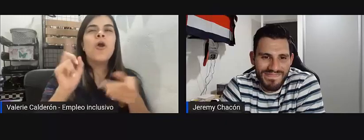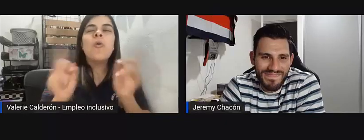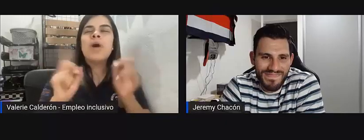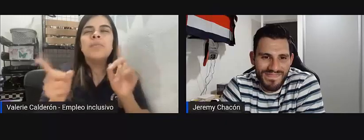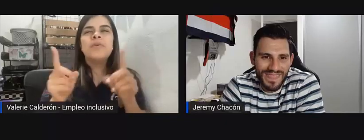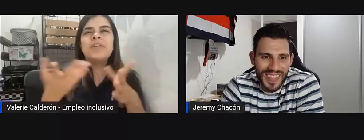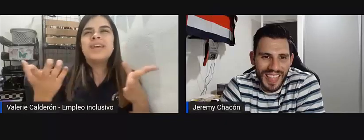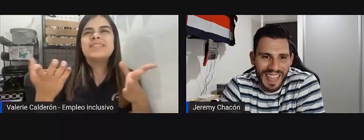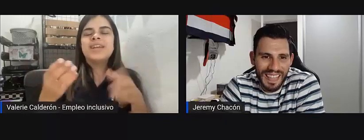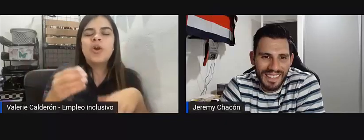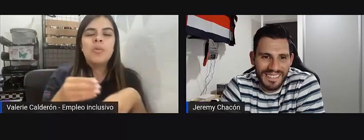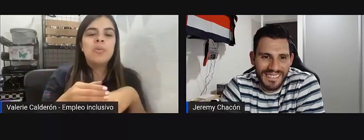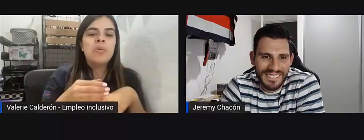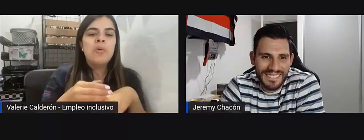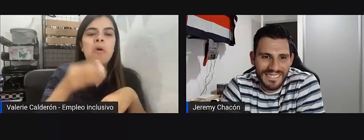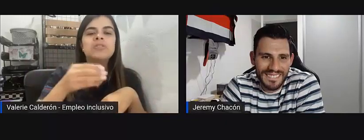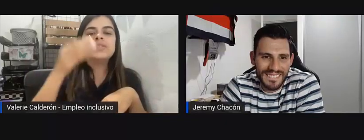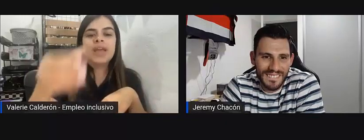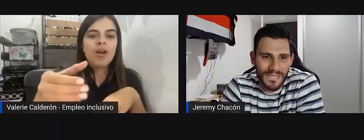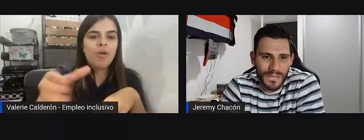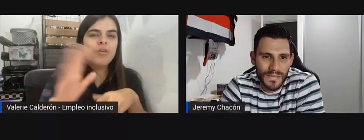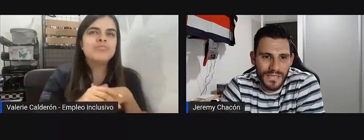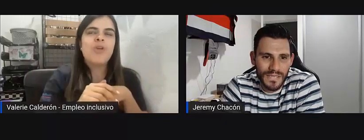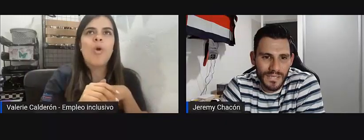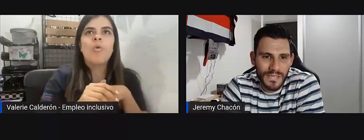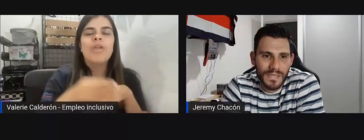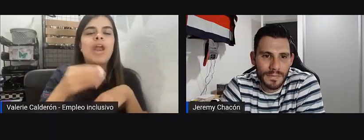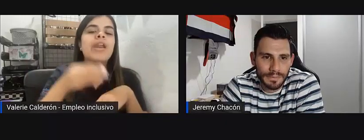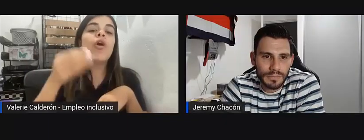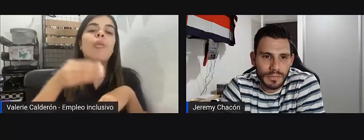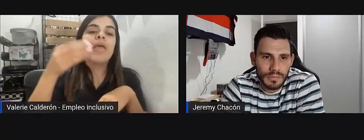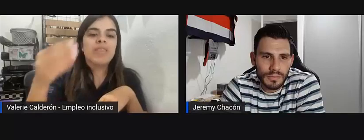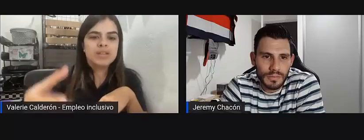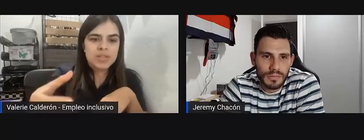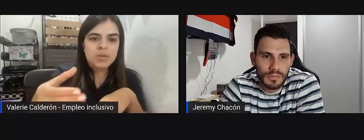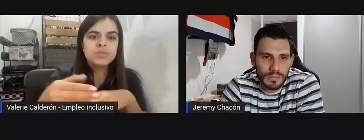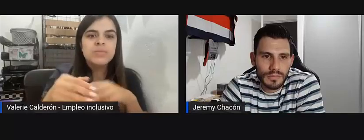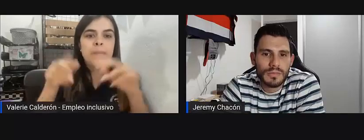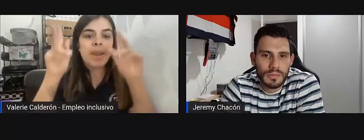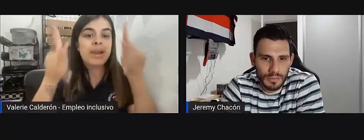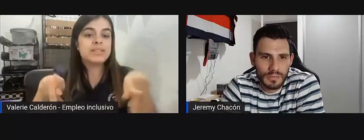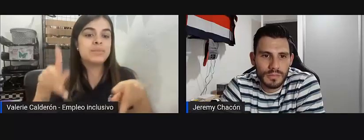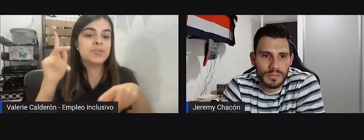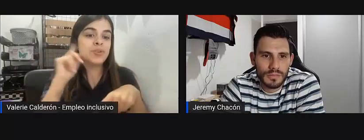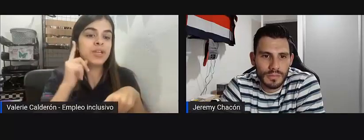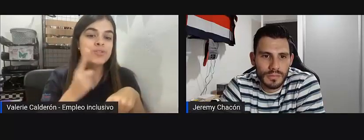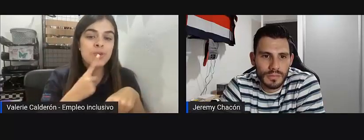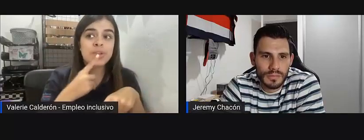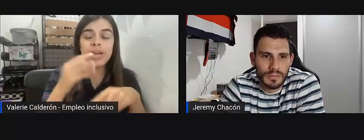cuál podría ser como un consejo o una recomendación para las personas sordas